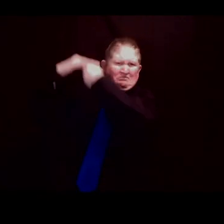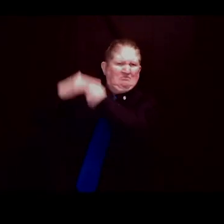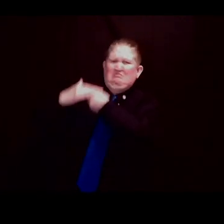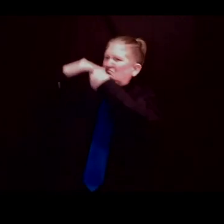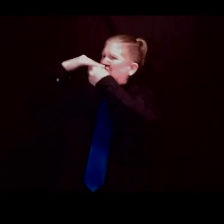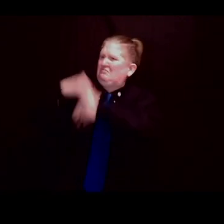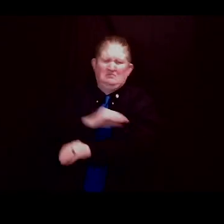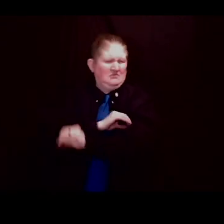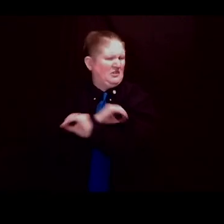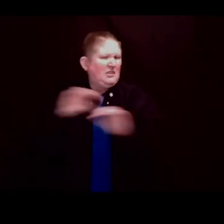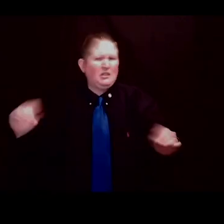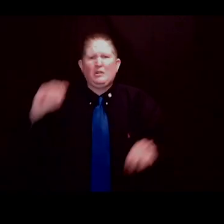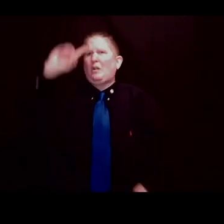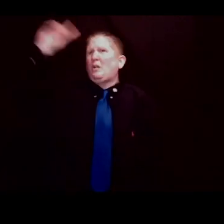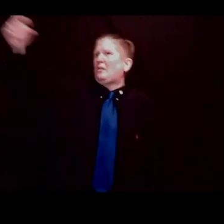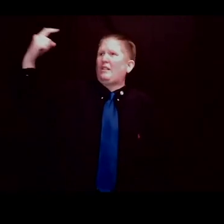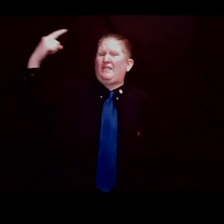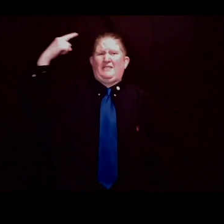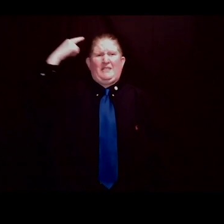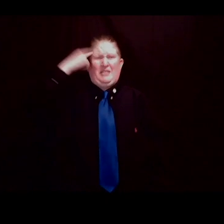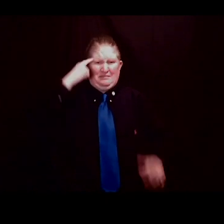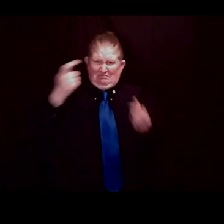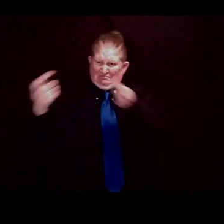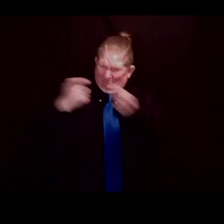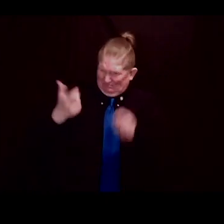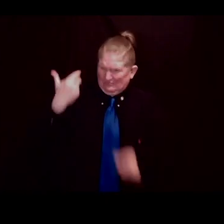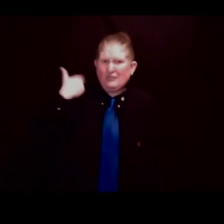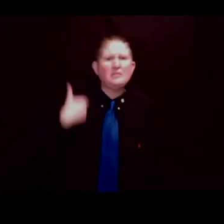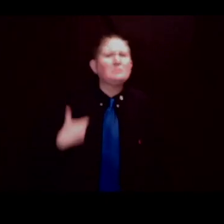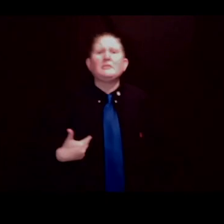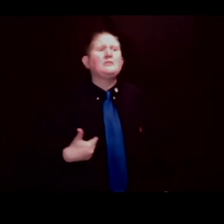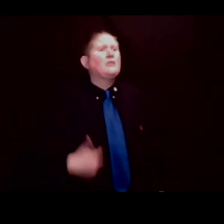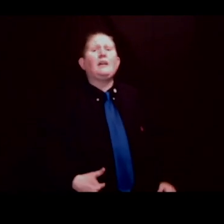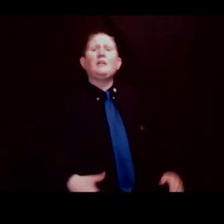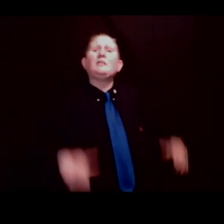No dejaré que el odio me cambie